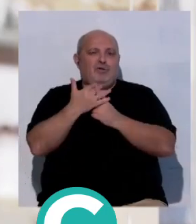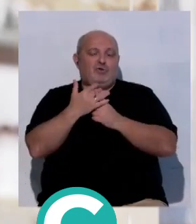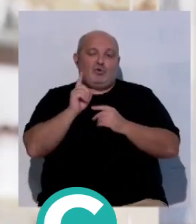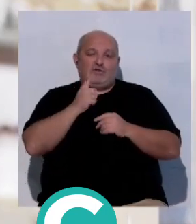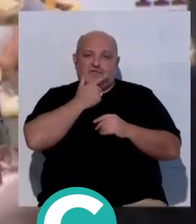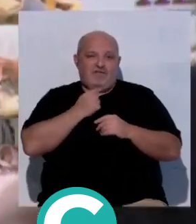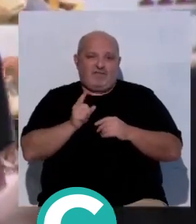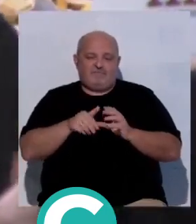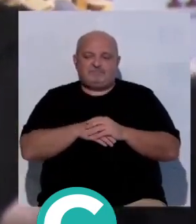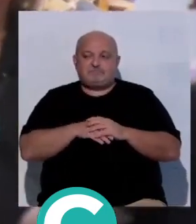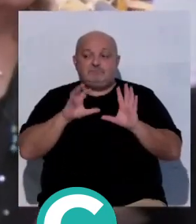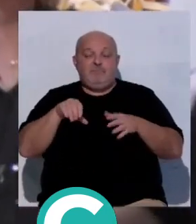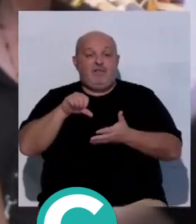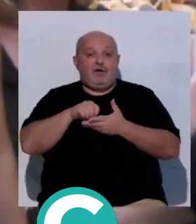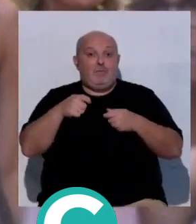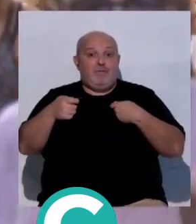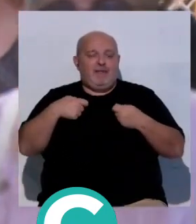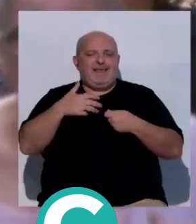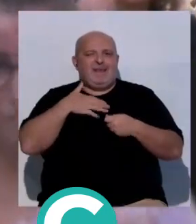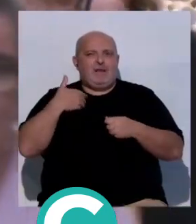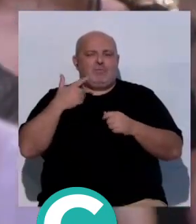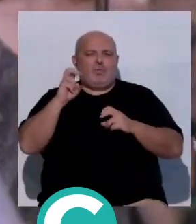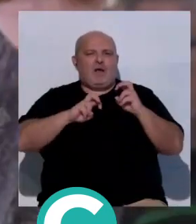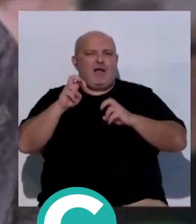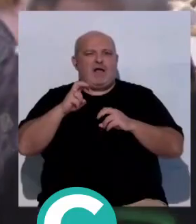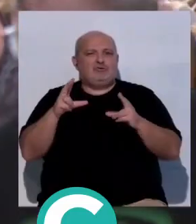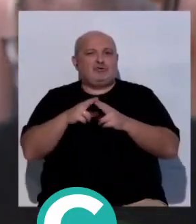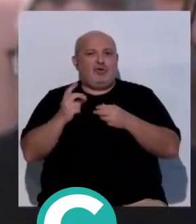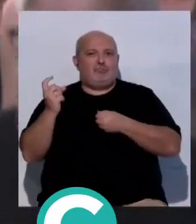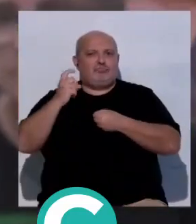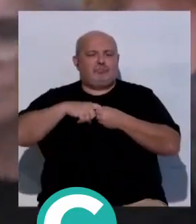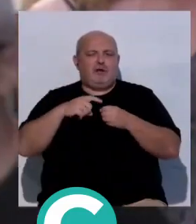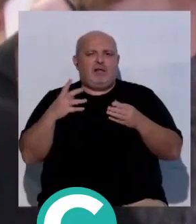fácil c centro comercial quiere posicionar a sus asociados dentro de la ciudad no solo para